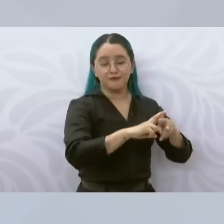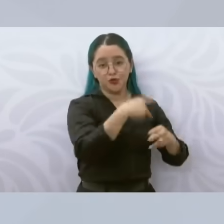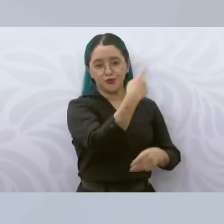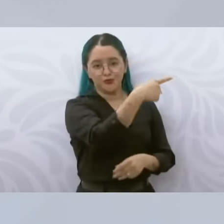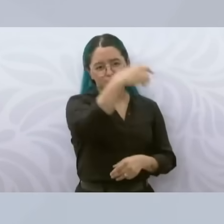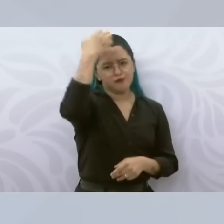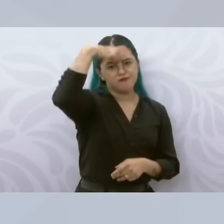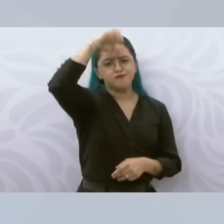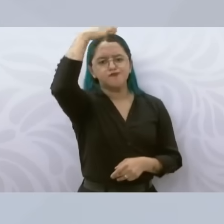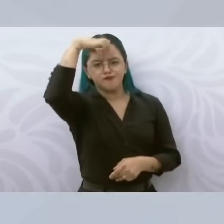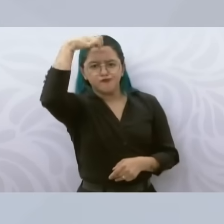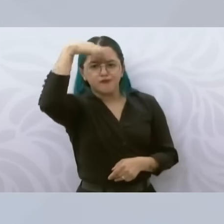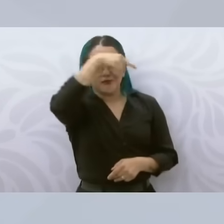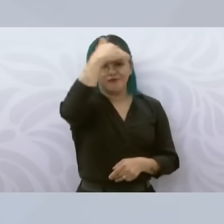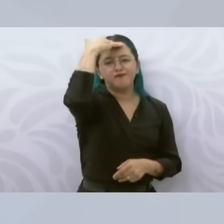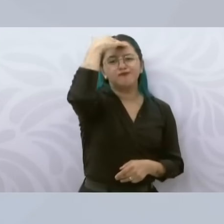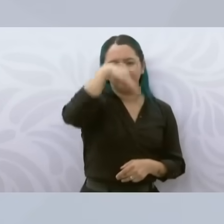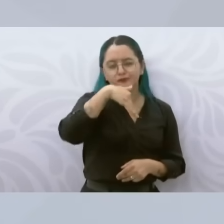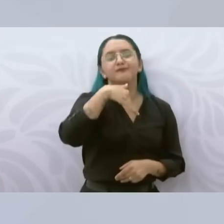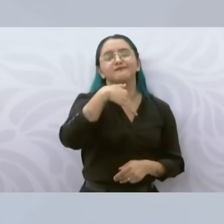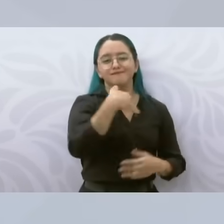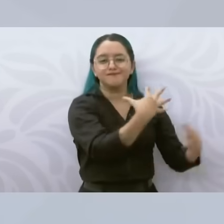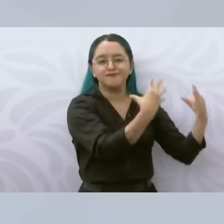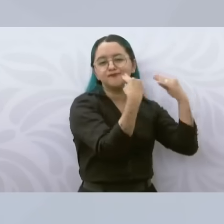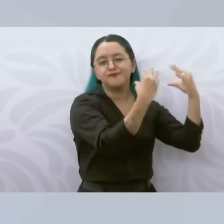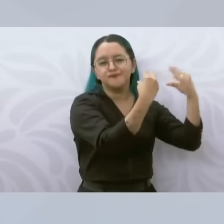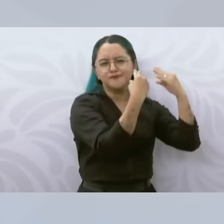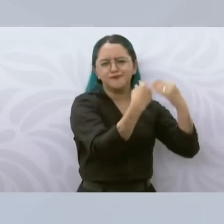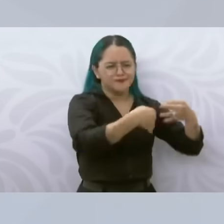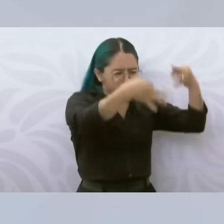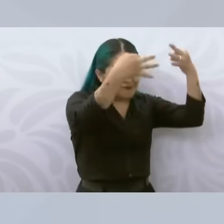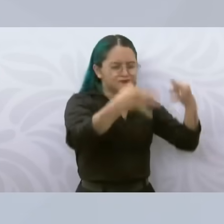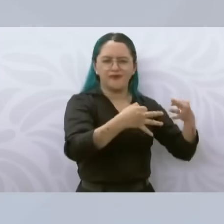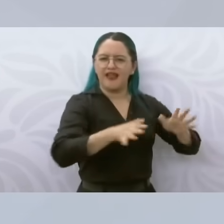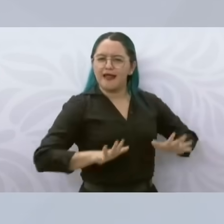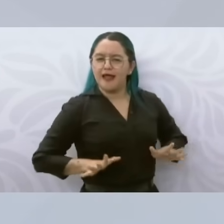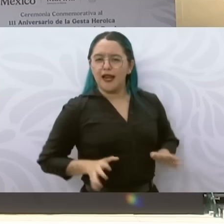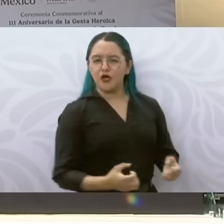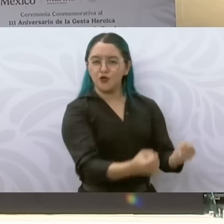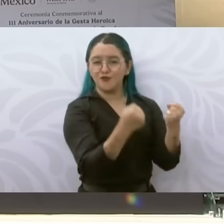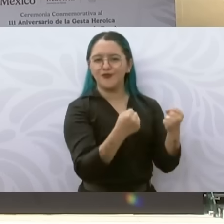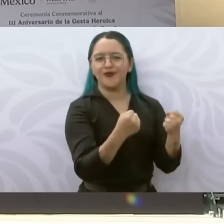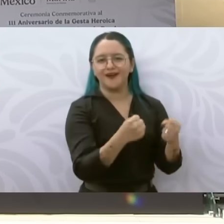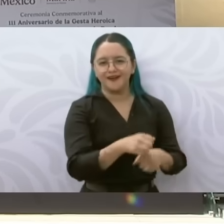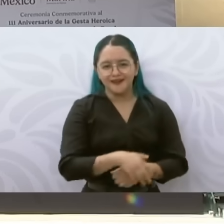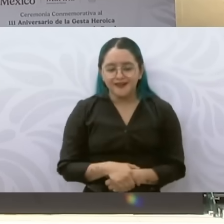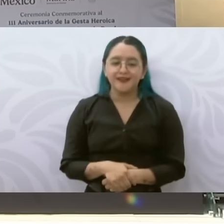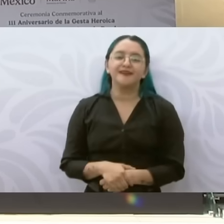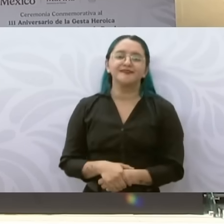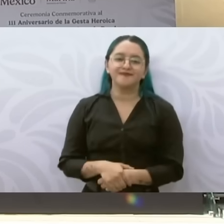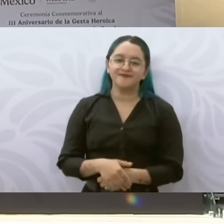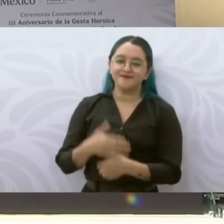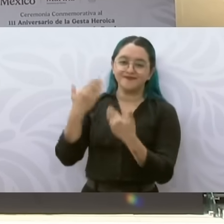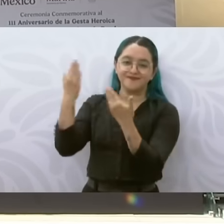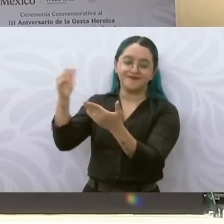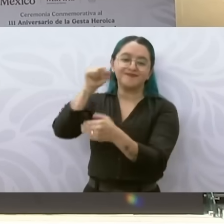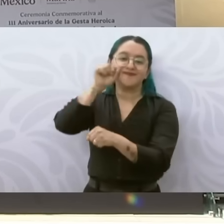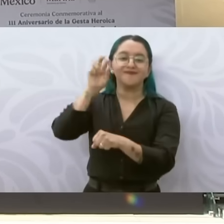reivindicación nos han forjado con disciplina y carácter a la Secretaría de Marina Armada de